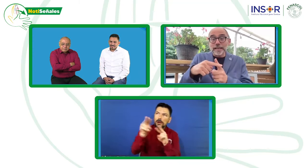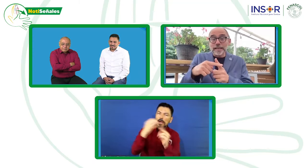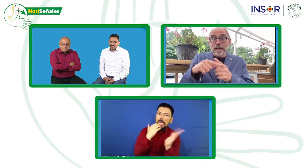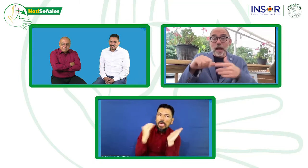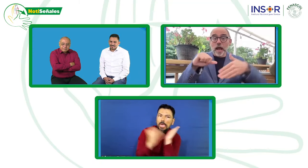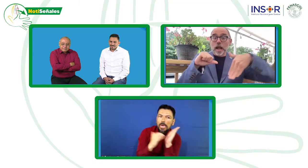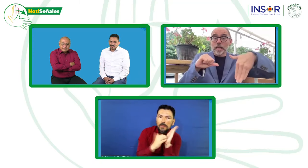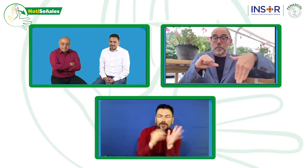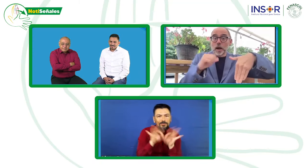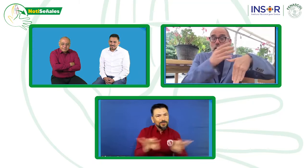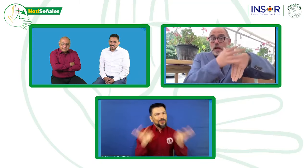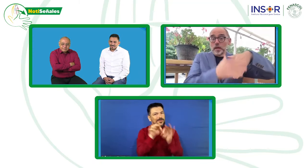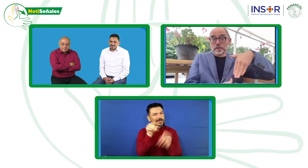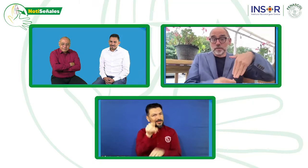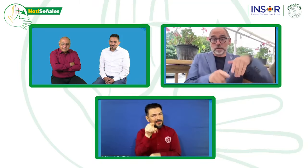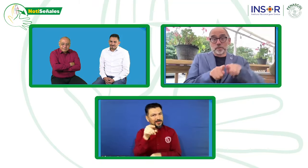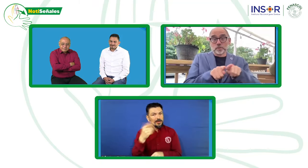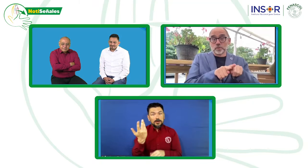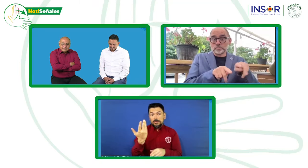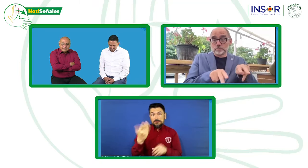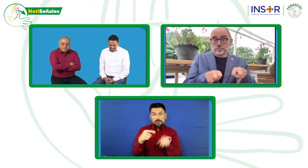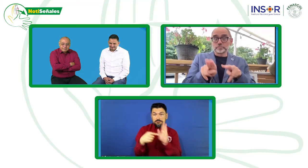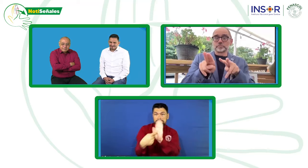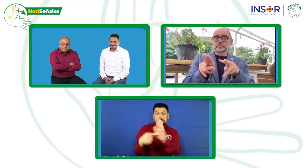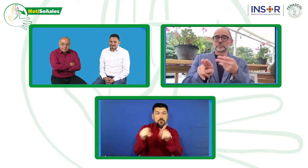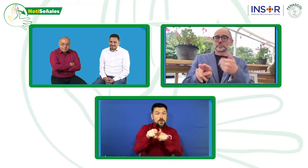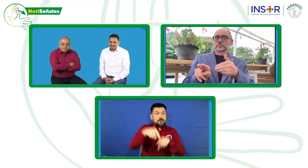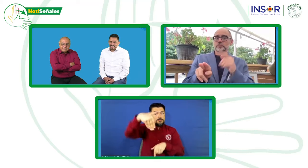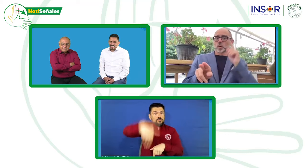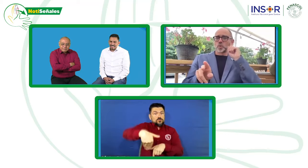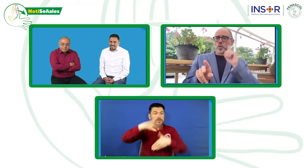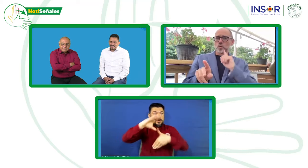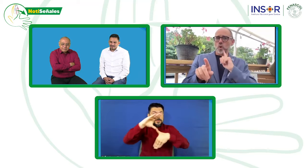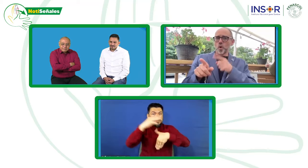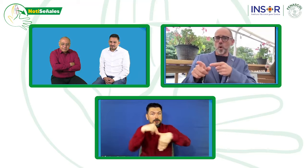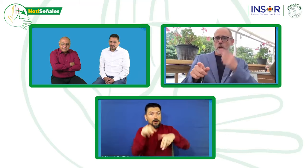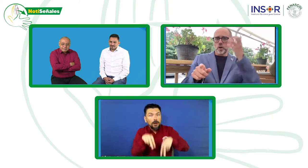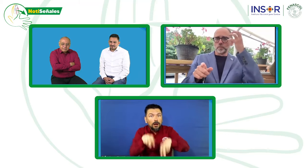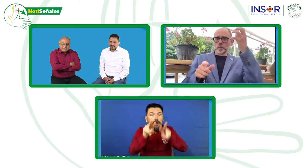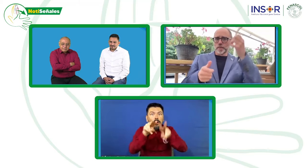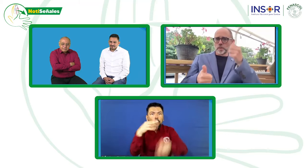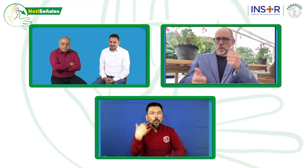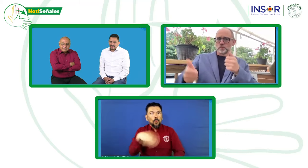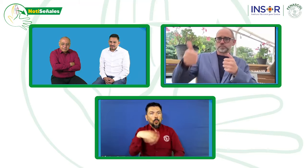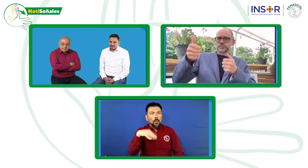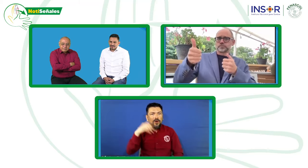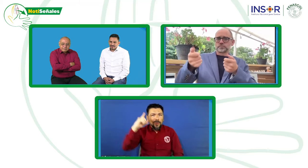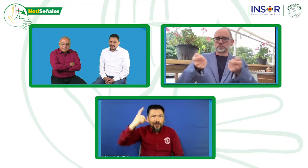dándole ejemplo a los niños